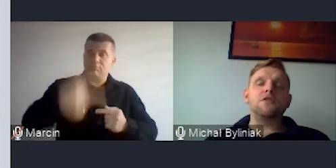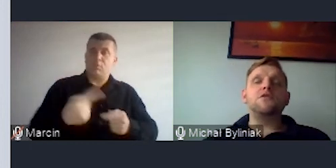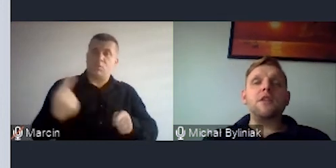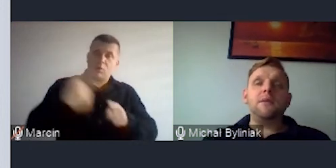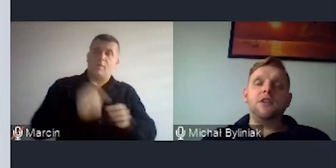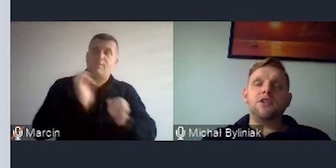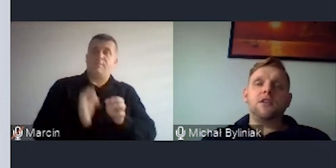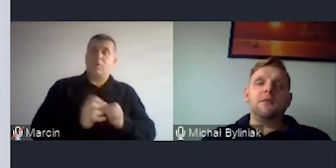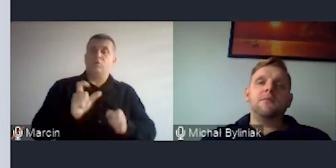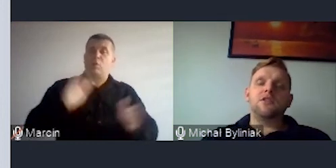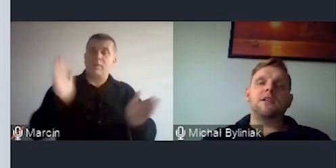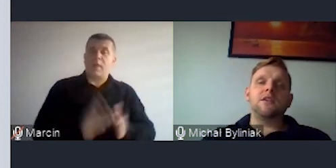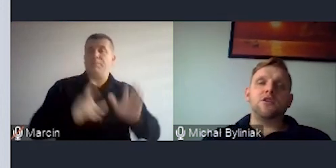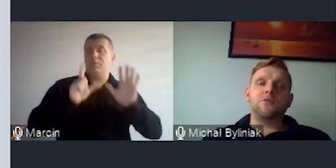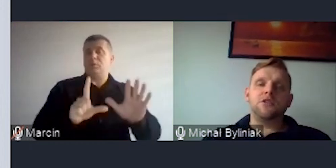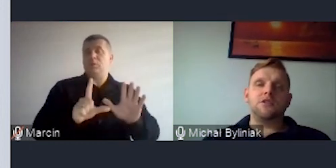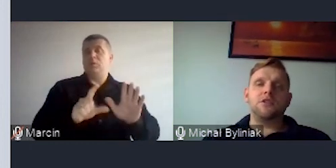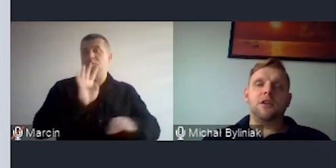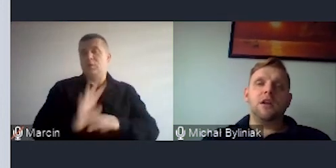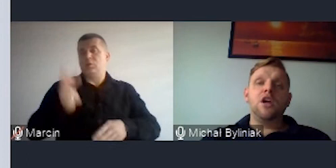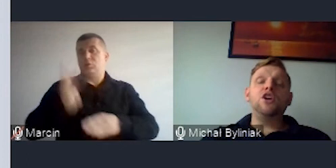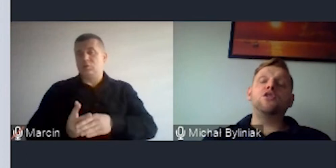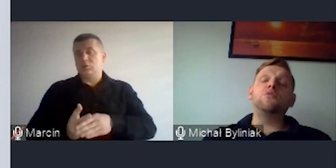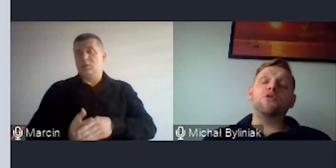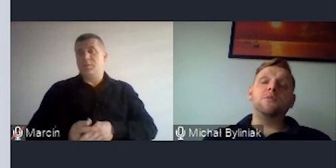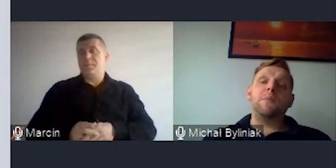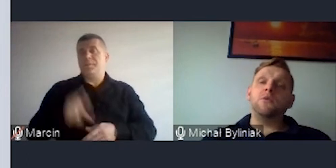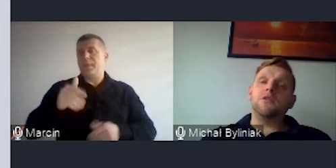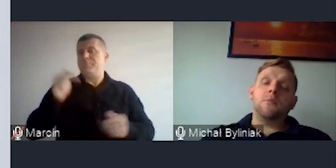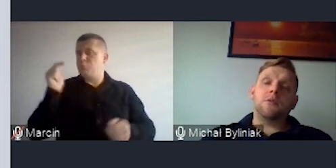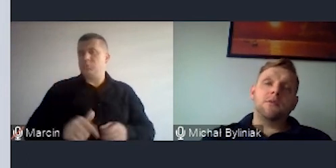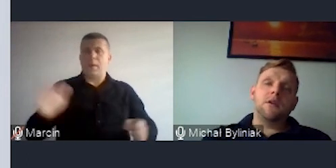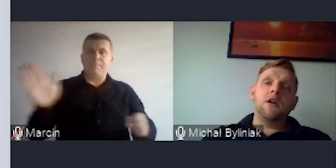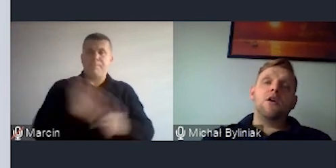To jest co najmniej 7, 14 lub 30 dni i to muszą być pełne doby.